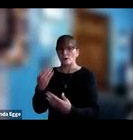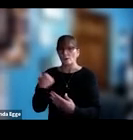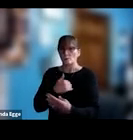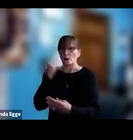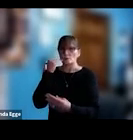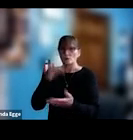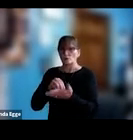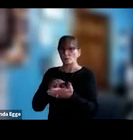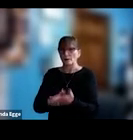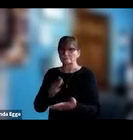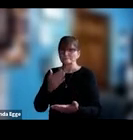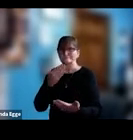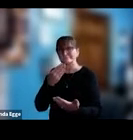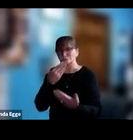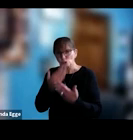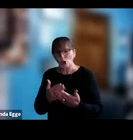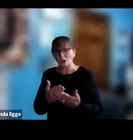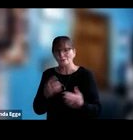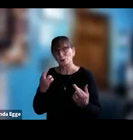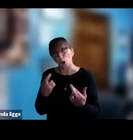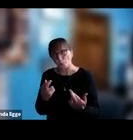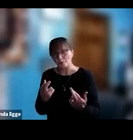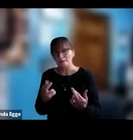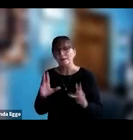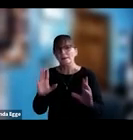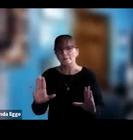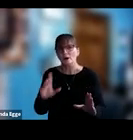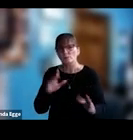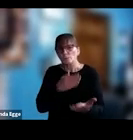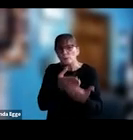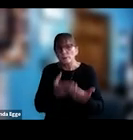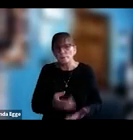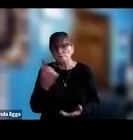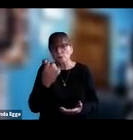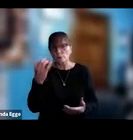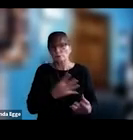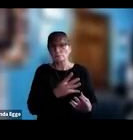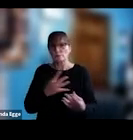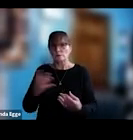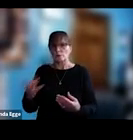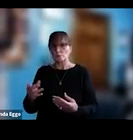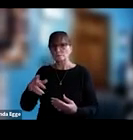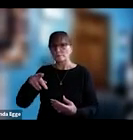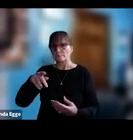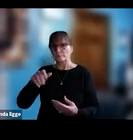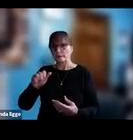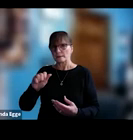nunca son tan buenos como esperamos que puedan ser. Pero al menos pueden probar que alguien estuvo en PAC o P A C o en la unidad psiquiátrica